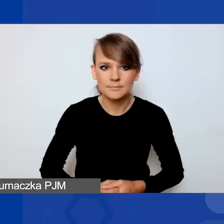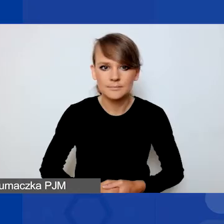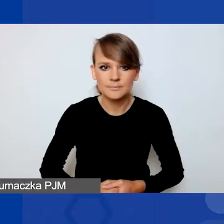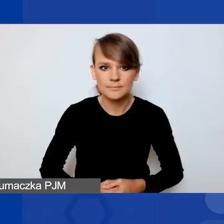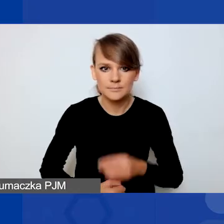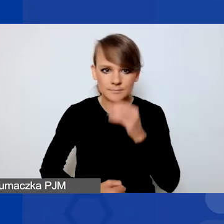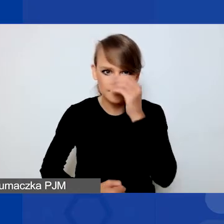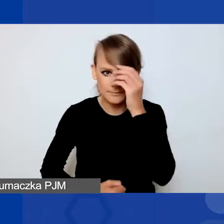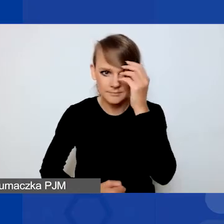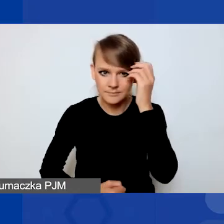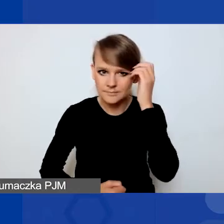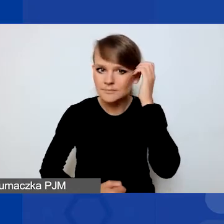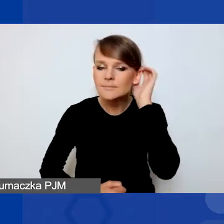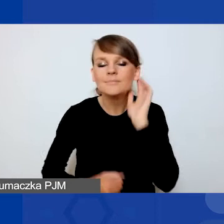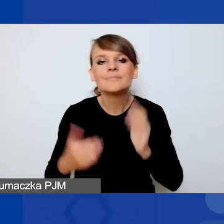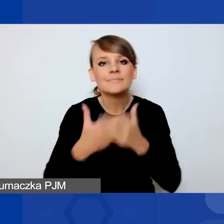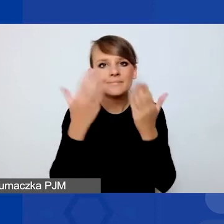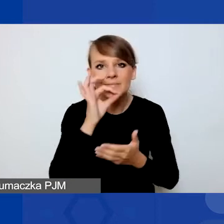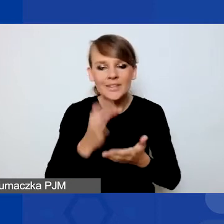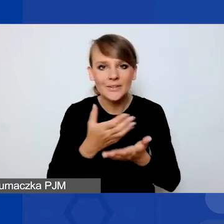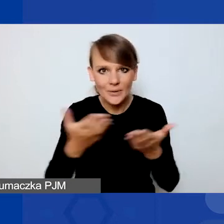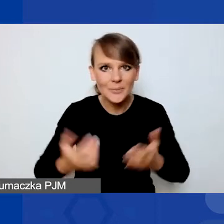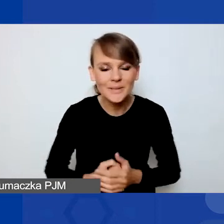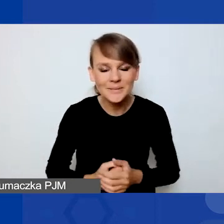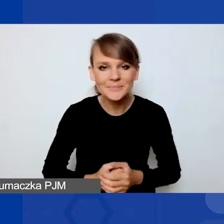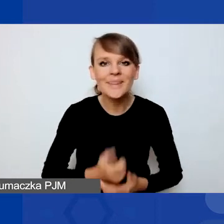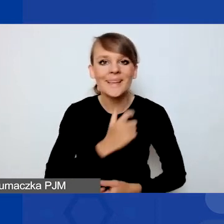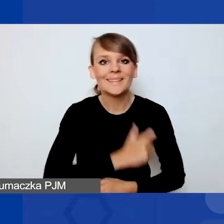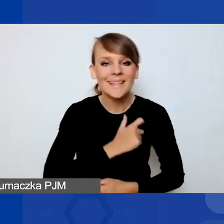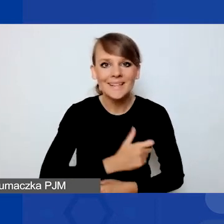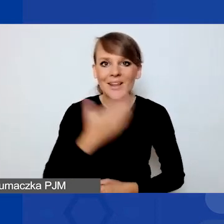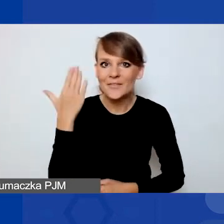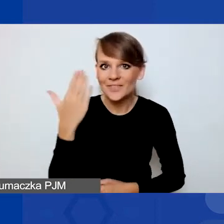Dzień dobry państwu. Chciałam bardzo serdecznie powitać w sobotni poranek